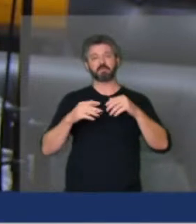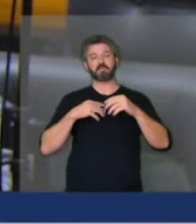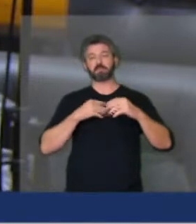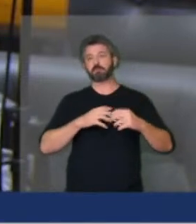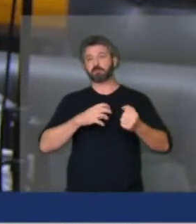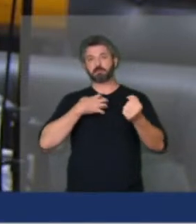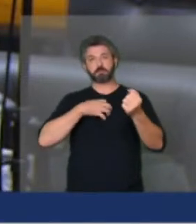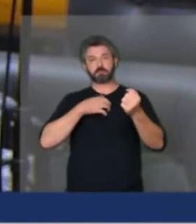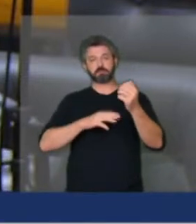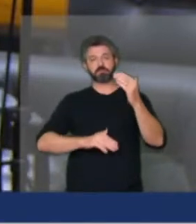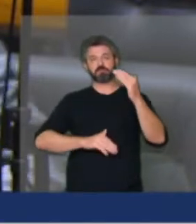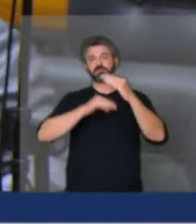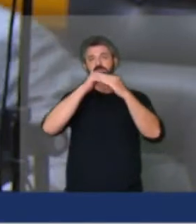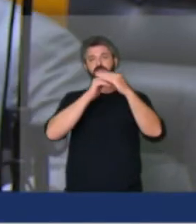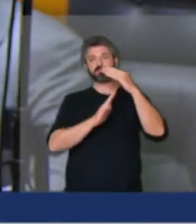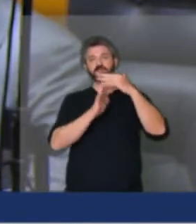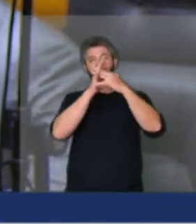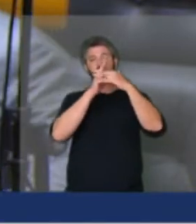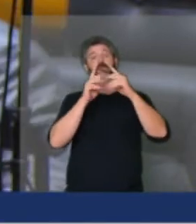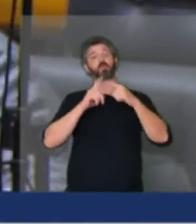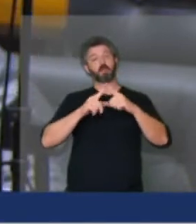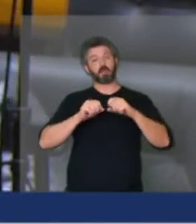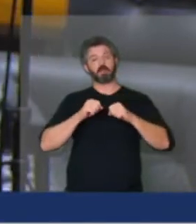VEEMÊNCIA AQUILO QUE A GENTE ACREDITA, AQUILO QUE OS NOSSOS ELEITORES PEDIRAM PARA A GENTE. ENTÃO, OBRIGADO AQUI